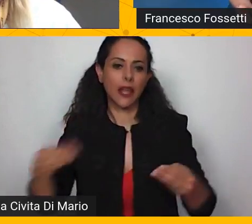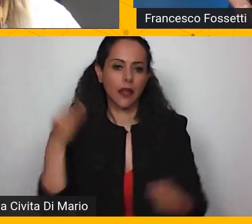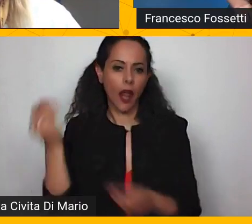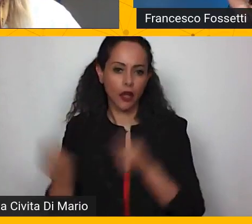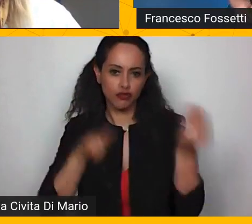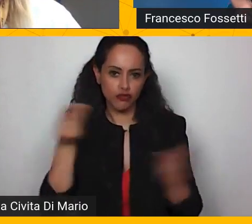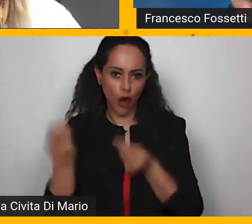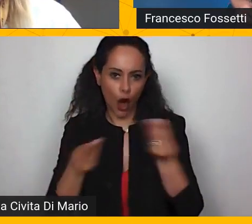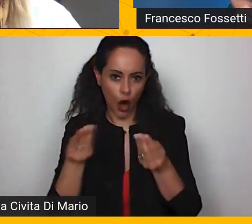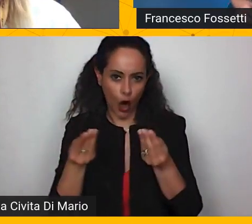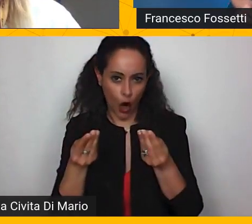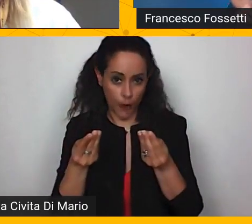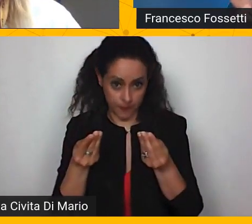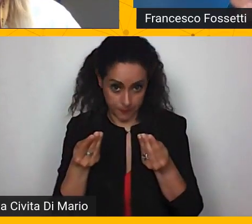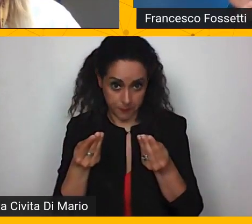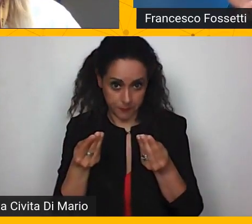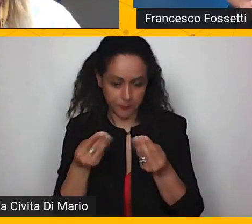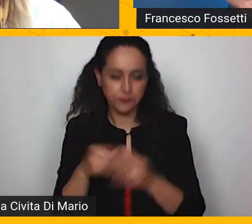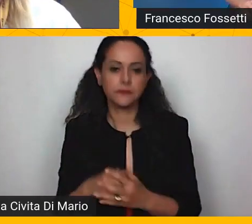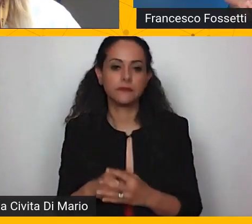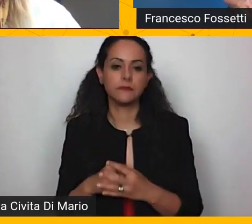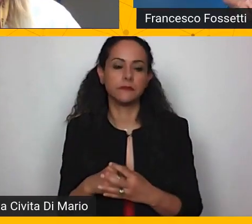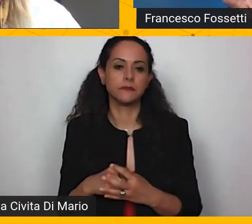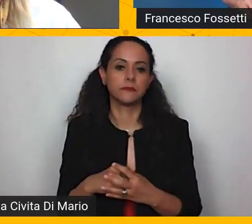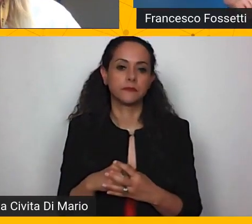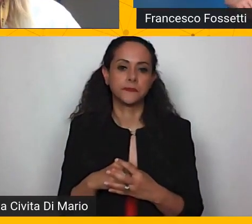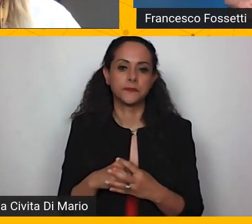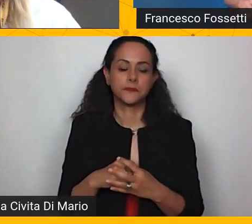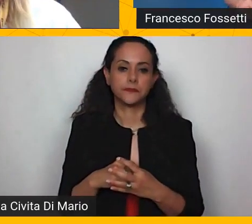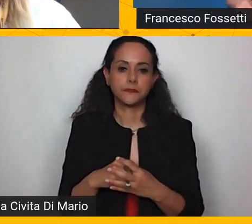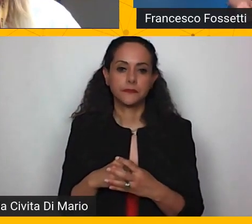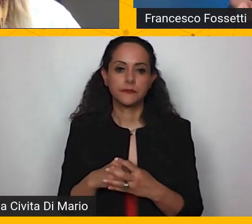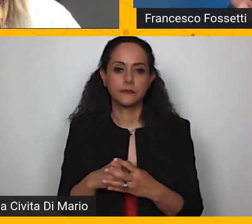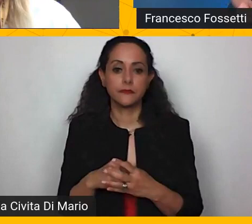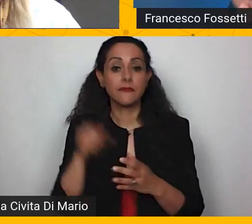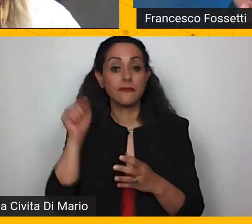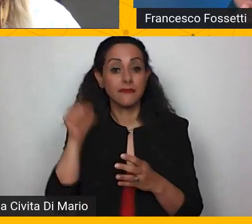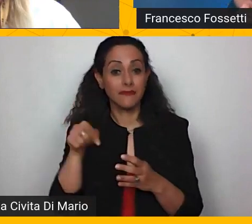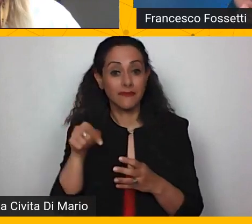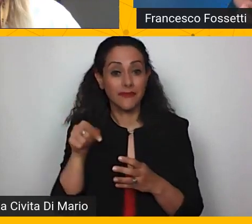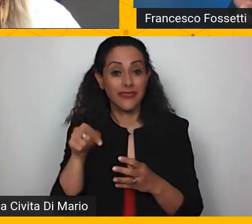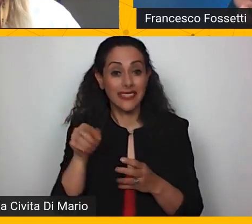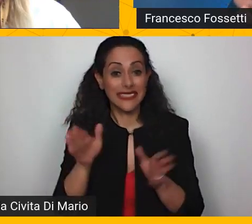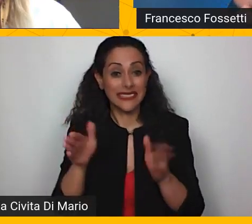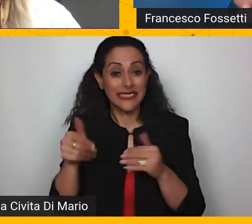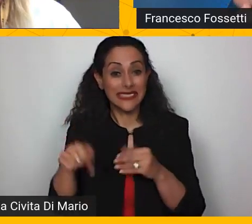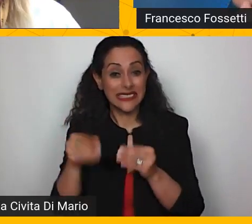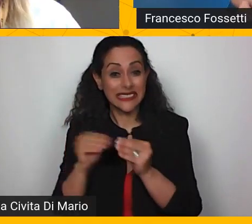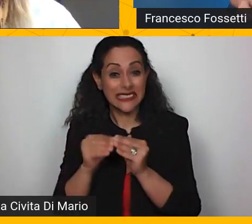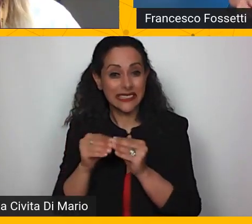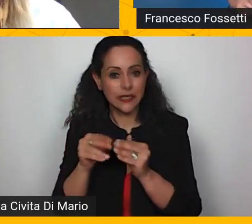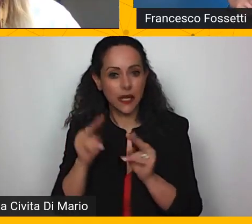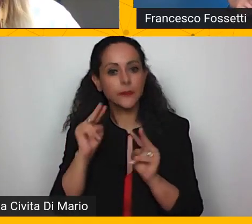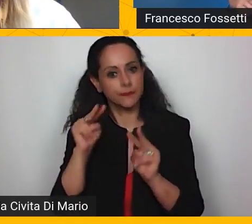Ehm ed è un sistema che va